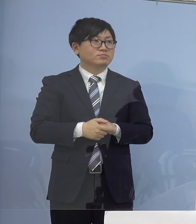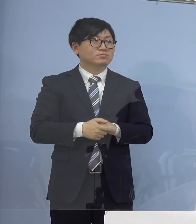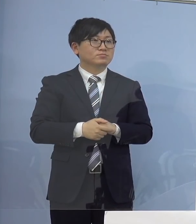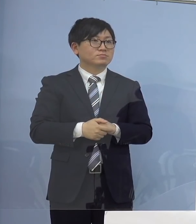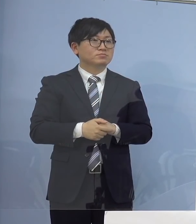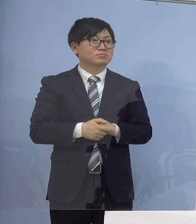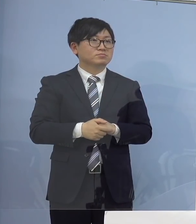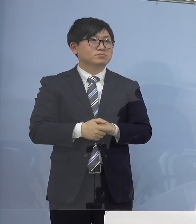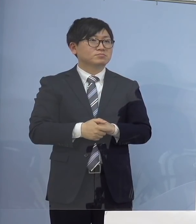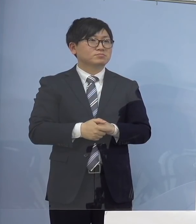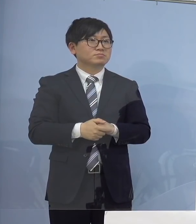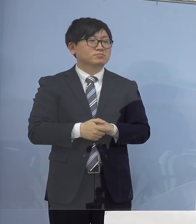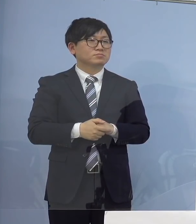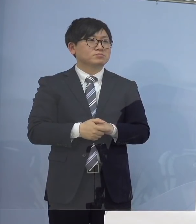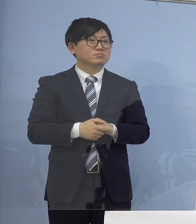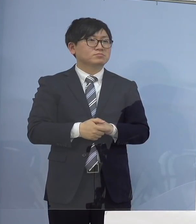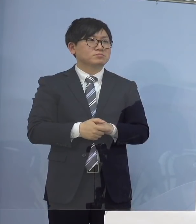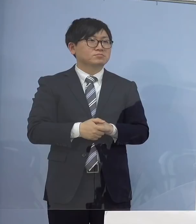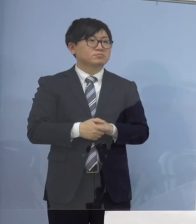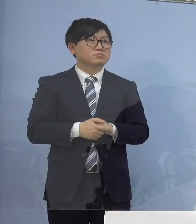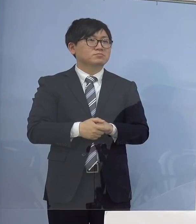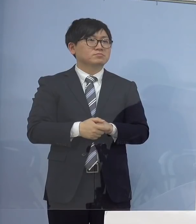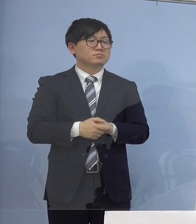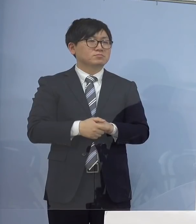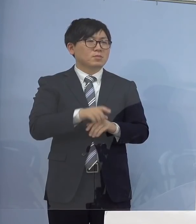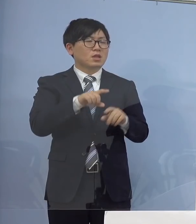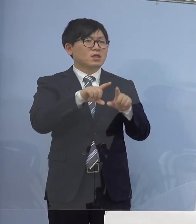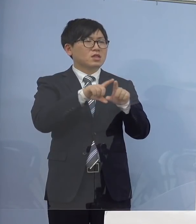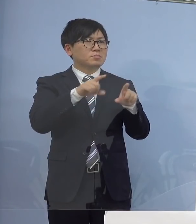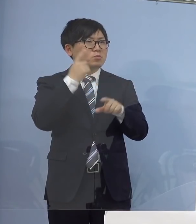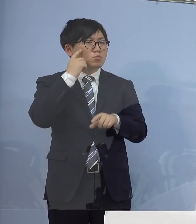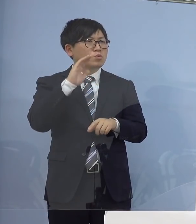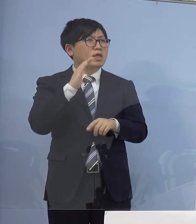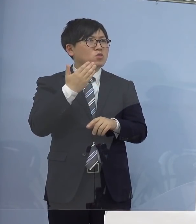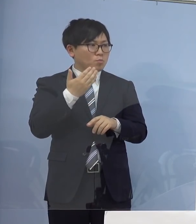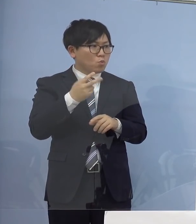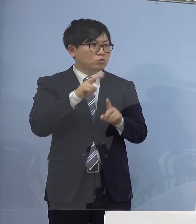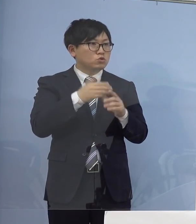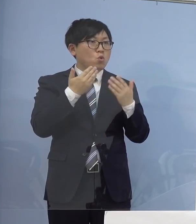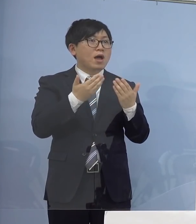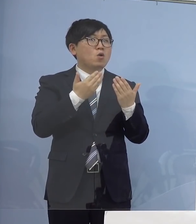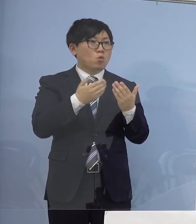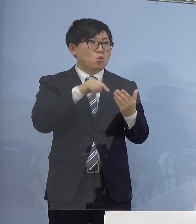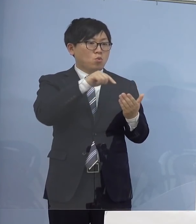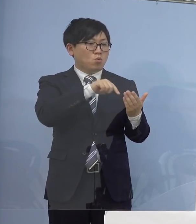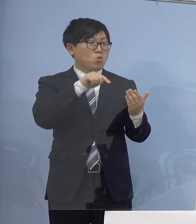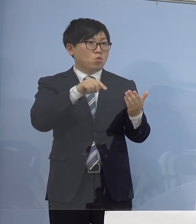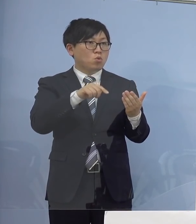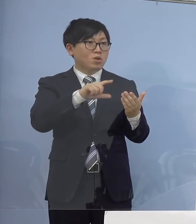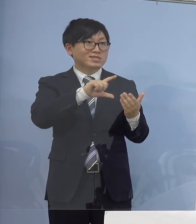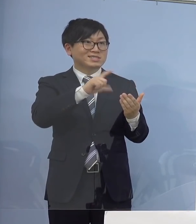（徳島新聞社） 当たり前かも知れないんですけれど別々の小学校 （保健福祉部長） そうですね （徳島新聞社） 同じ小学校ではない